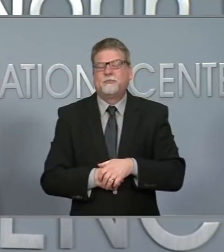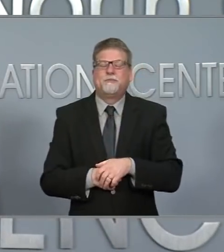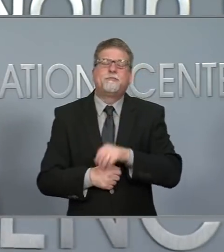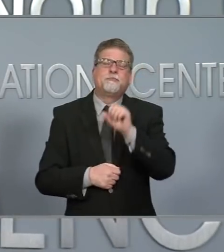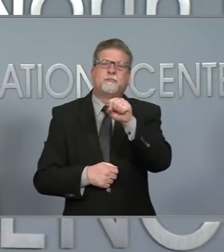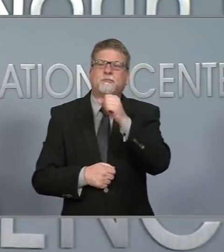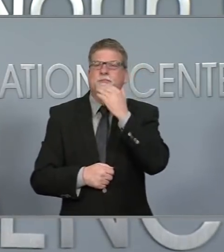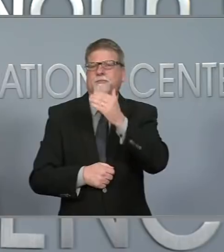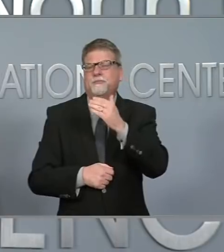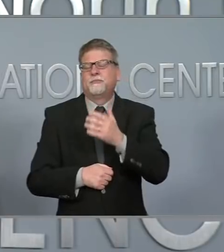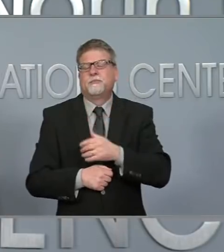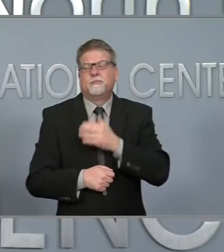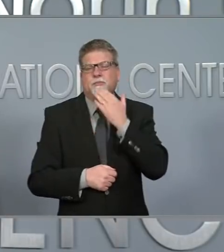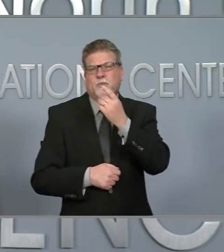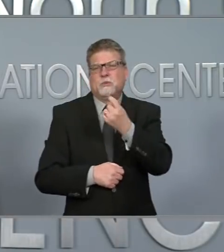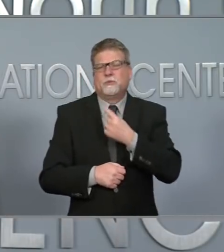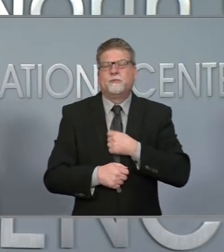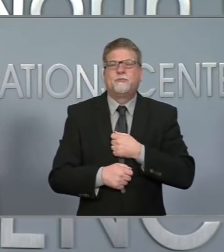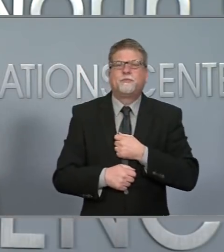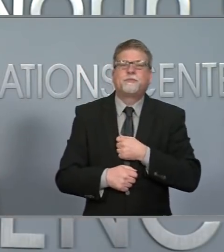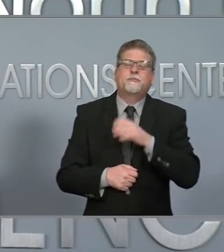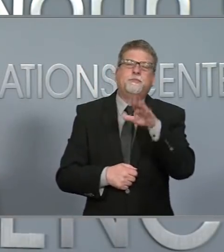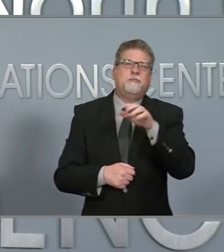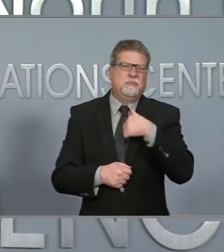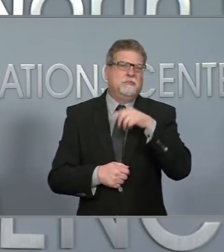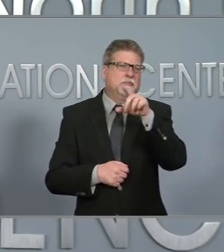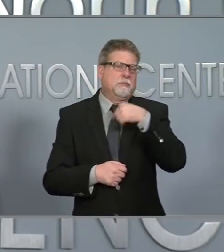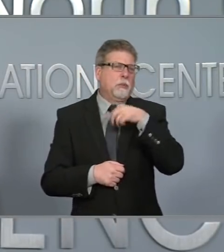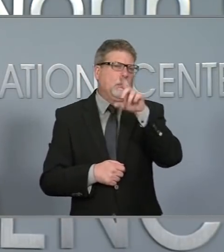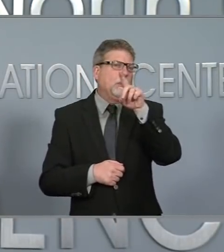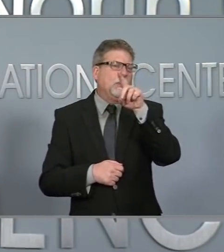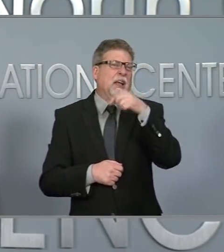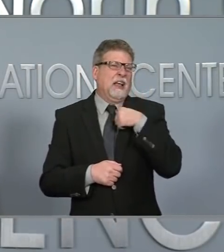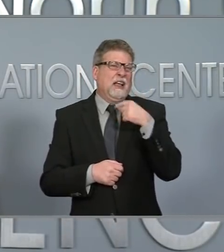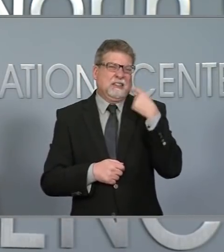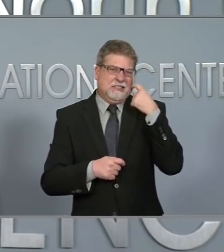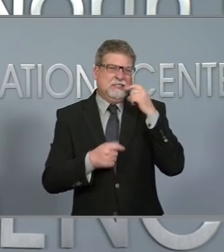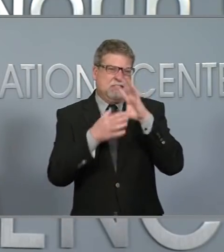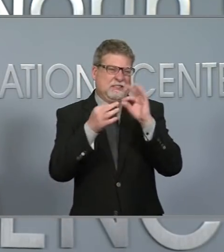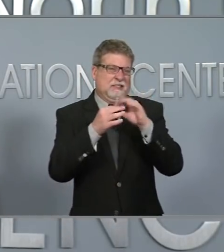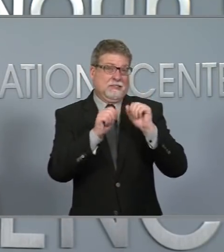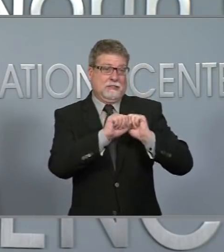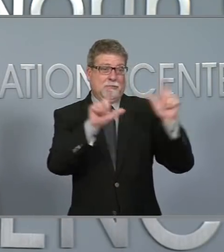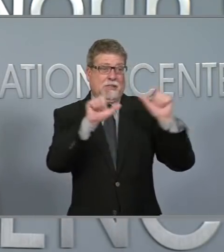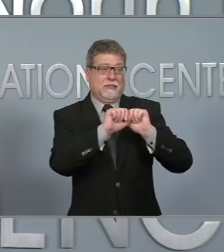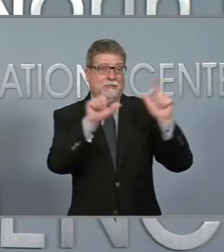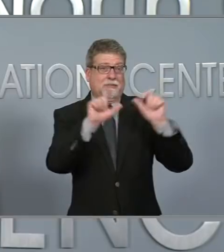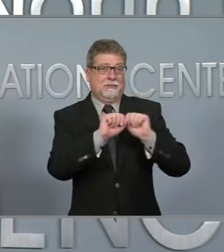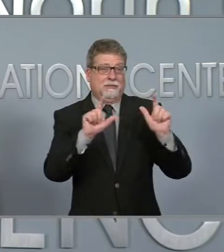Afecta a la situación de Lope permite que el secretario